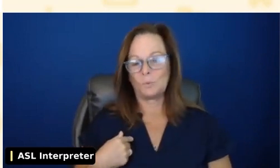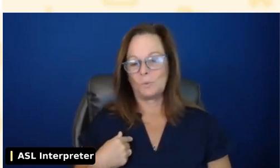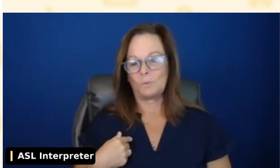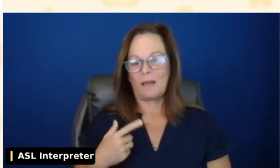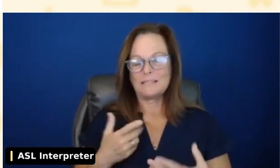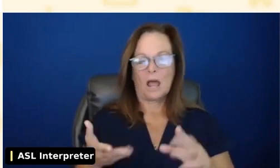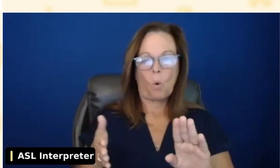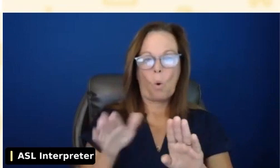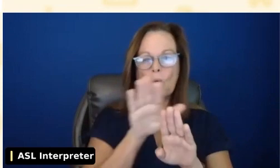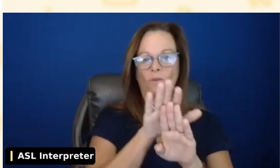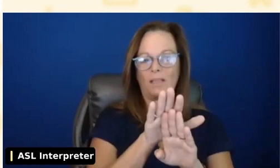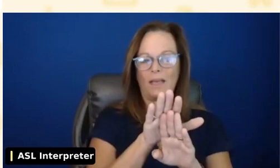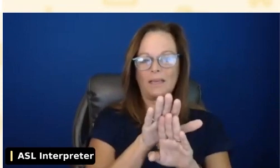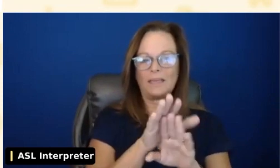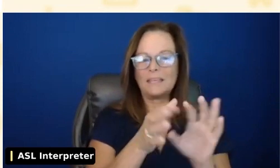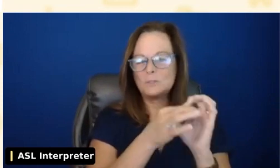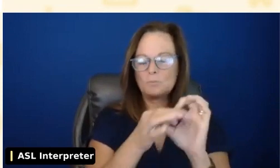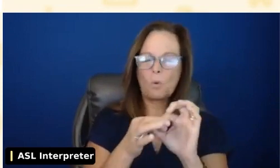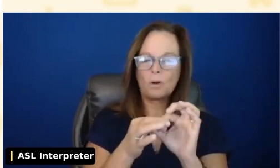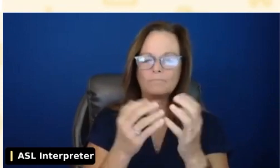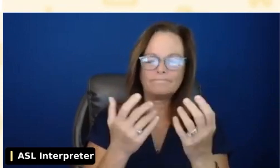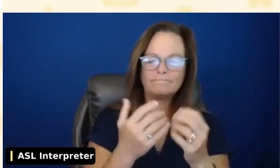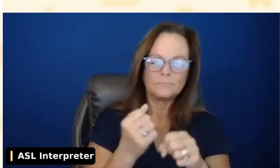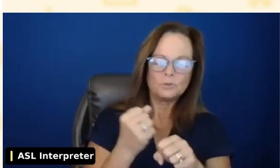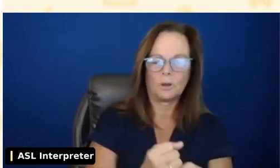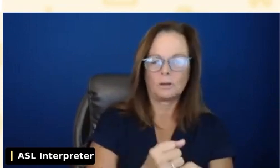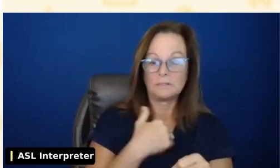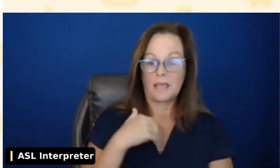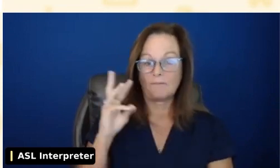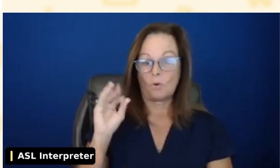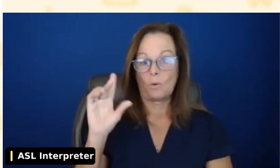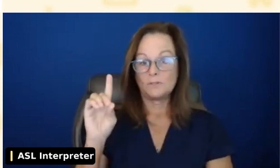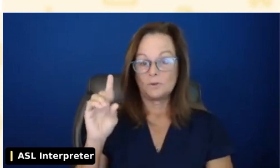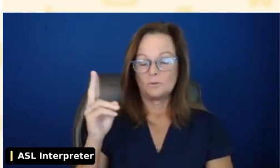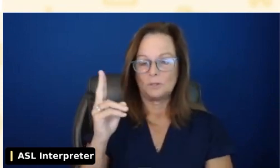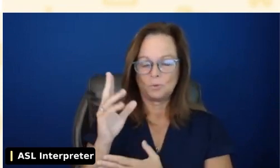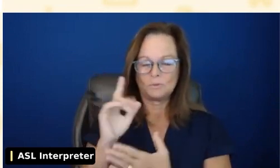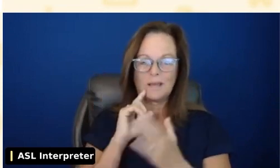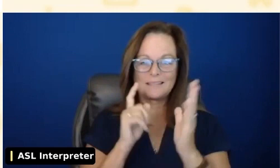se trata más de si tiene un asistente que identifica dónde necesitas hacer cambios?